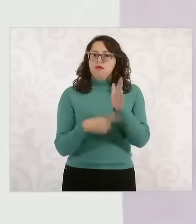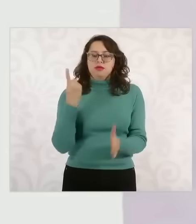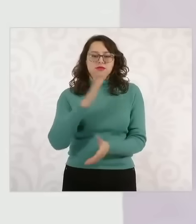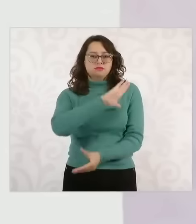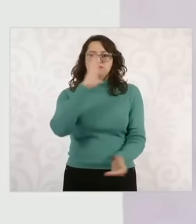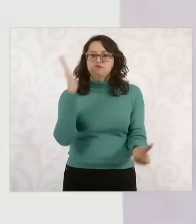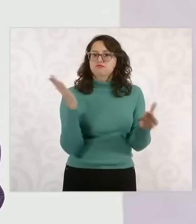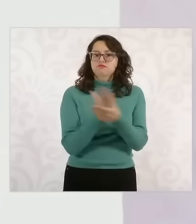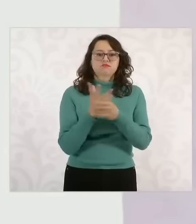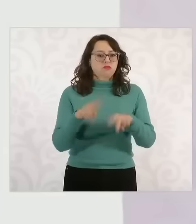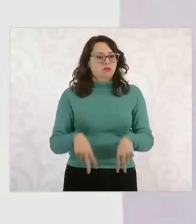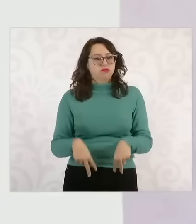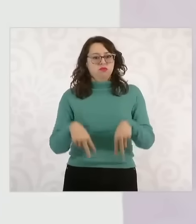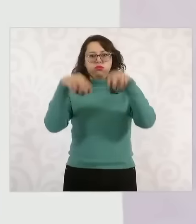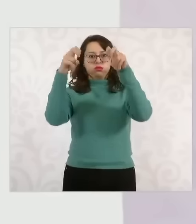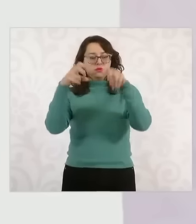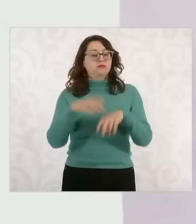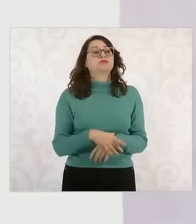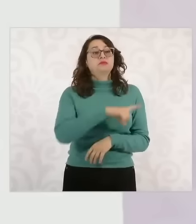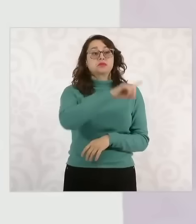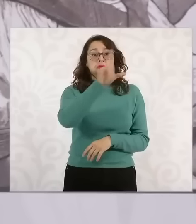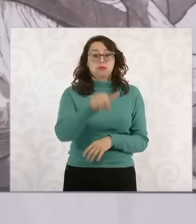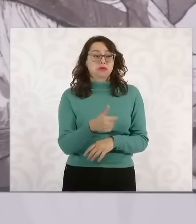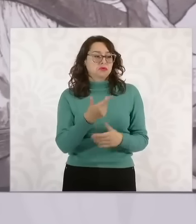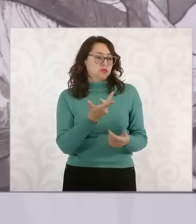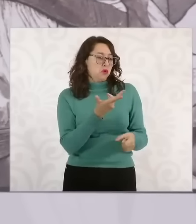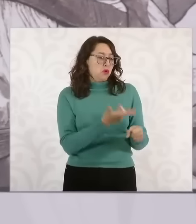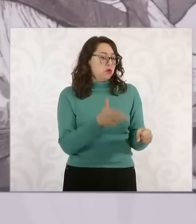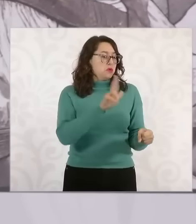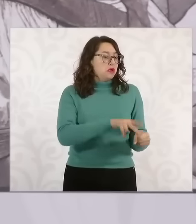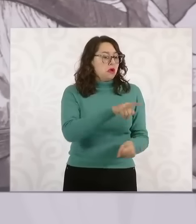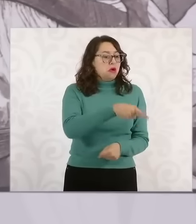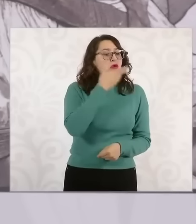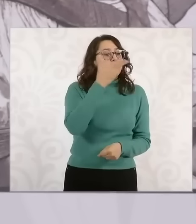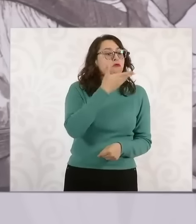de tal manera que cualquier médico médica que vea el expediente, pues va a tener ya toda la